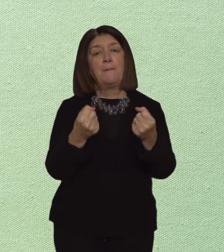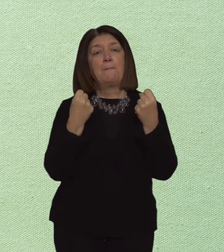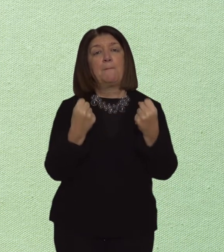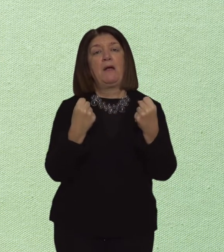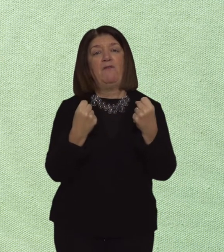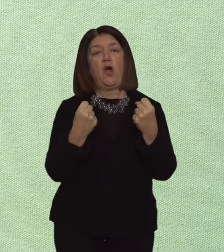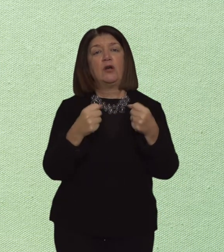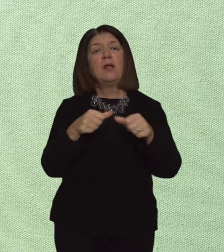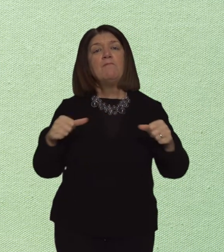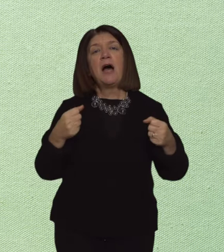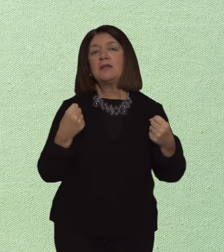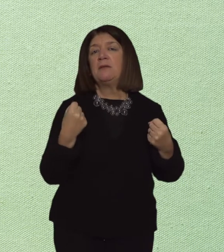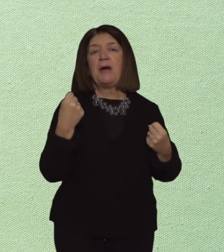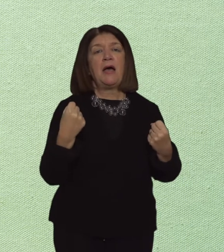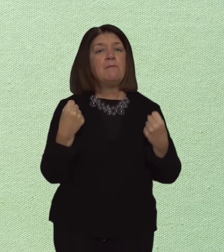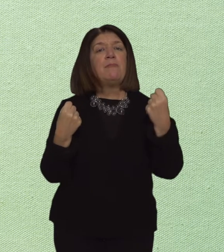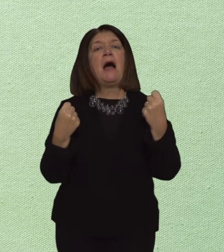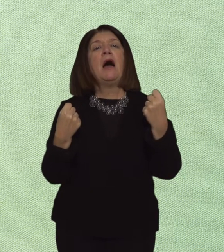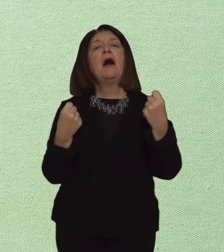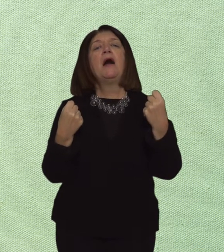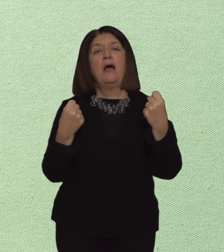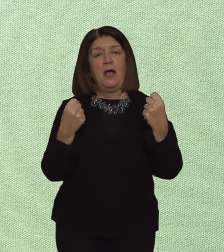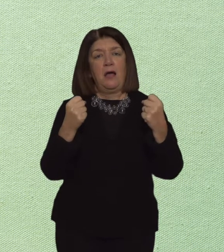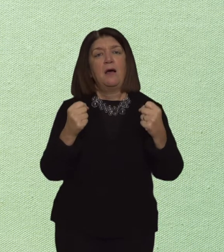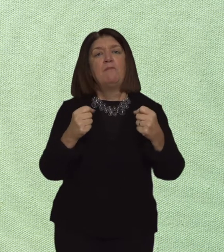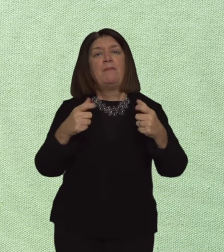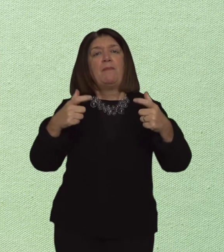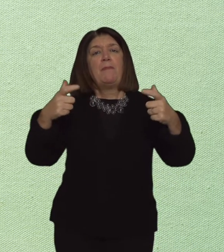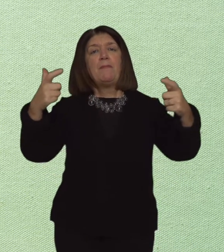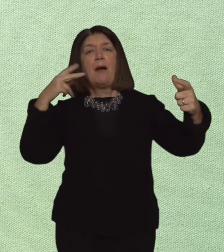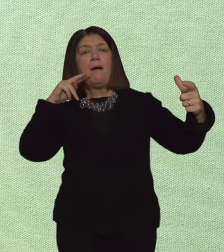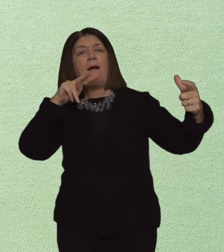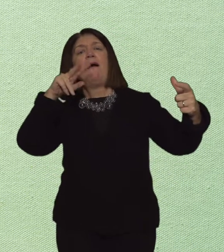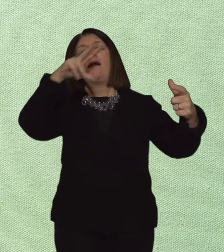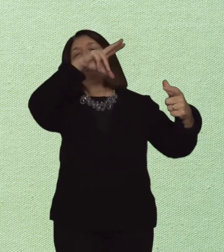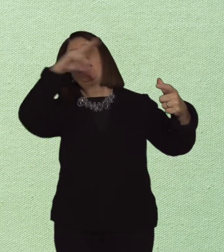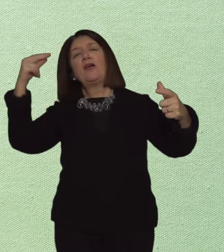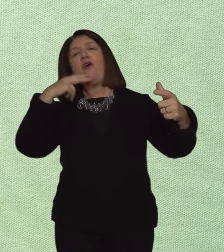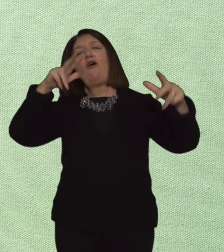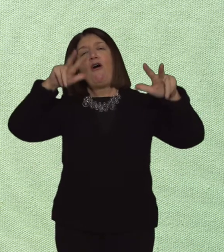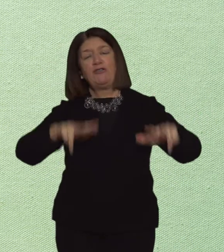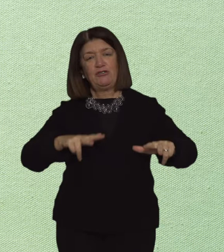questa solidità, in questa consapevolezza che questo è valido per me, ma è valido anche per